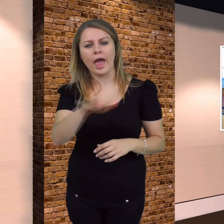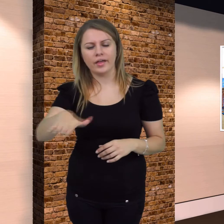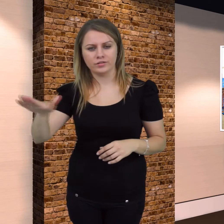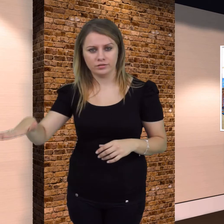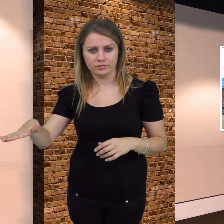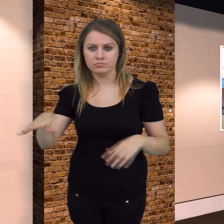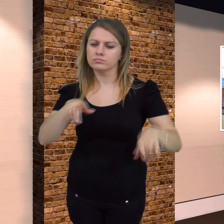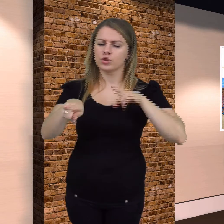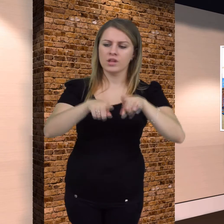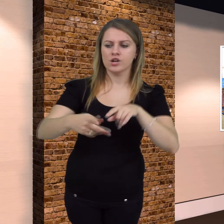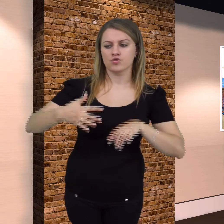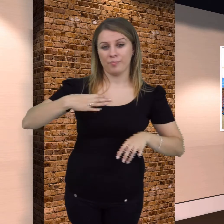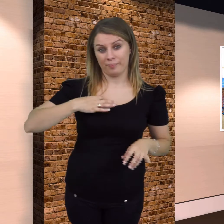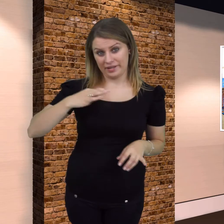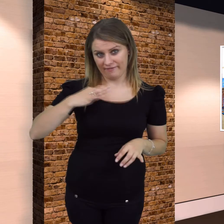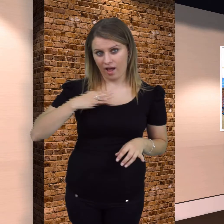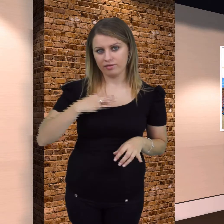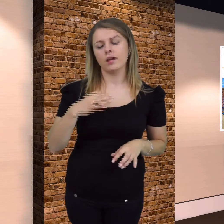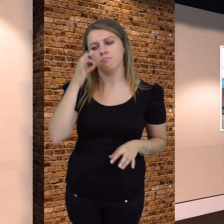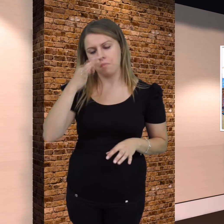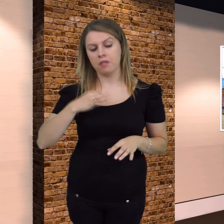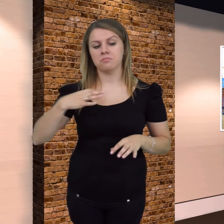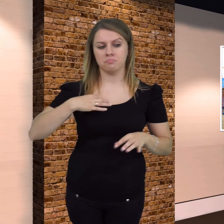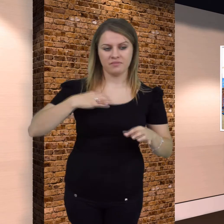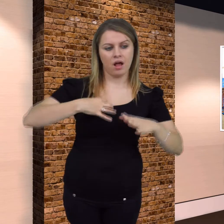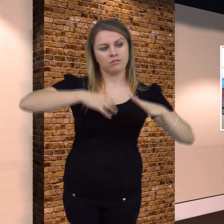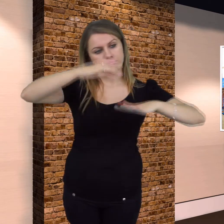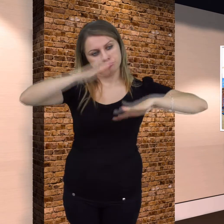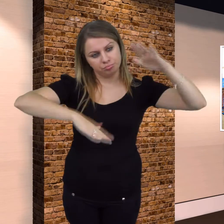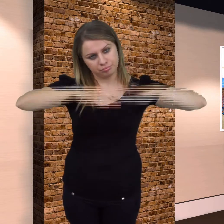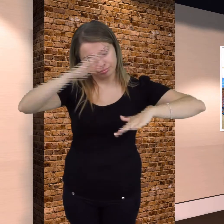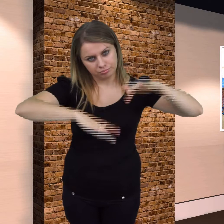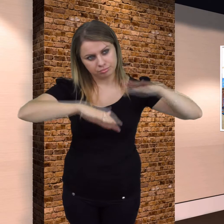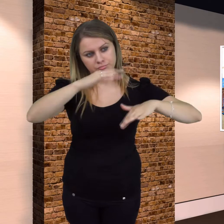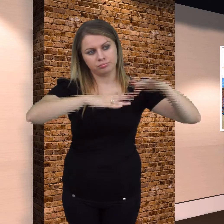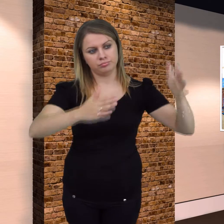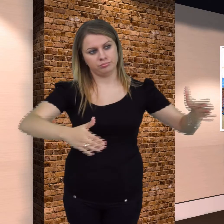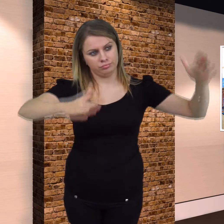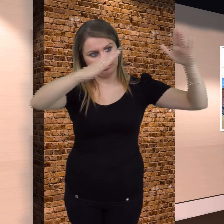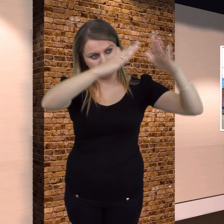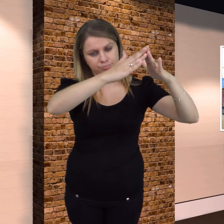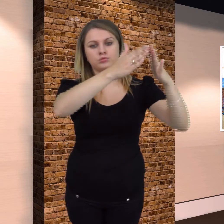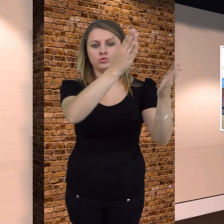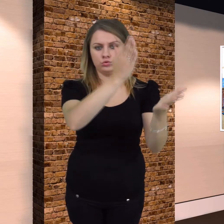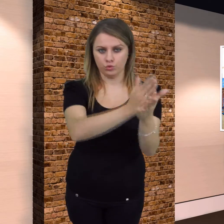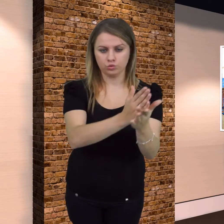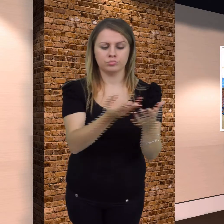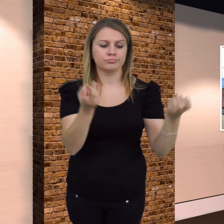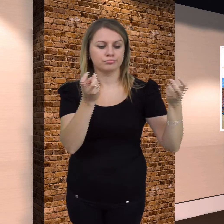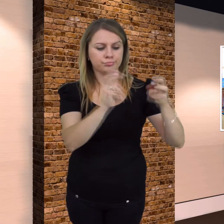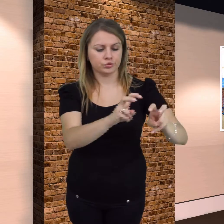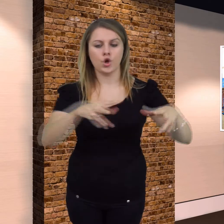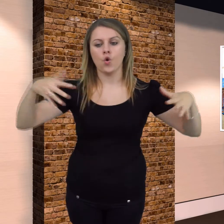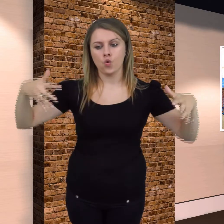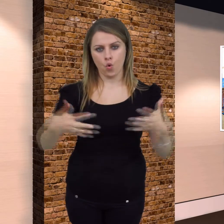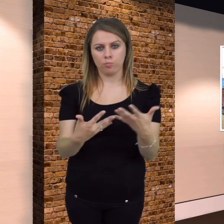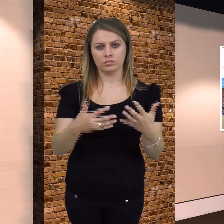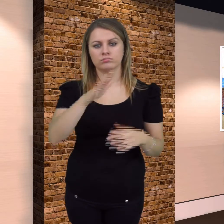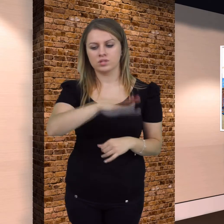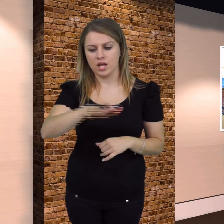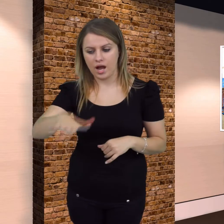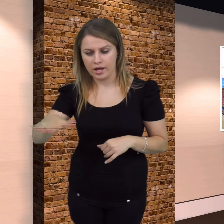Są to prywatne placówki zakładane przez osobę i prowadzony jest klub dziecięcy.